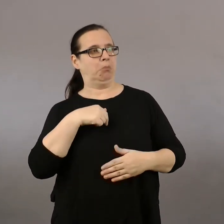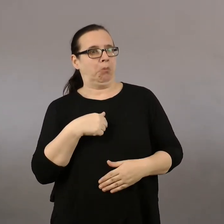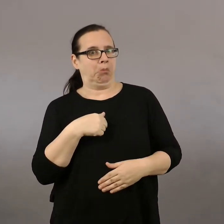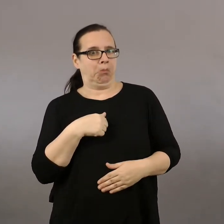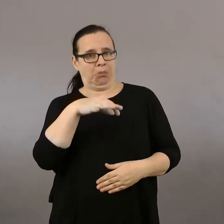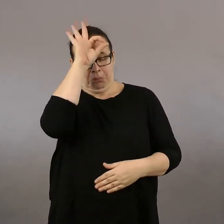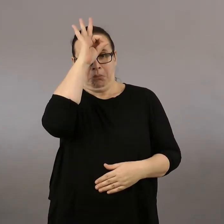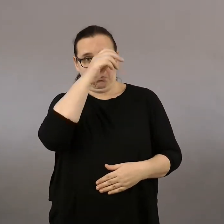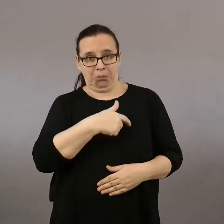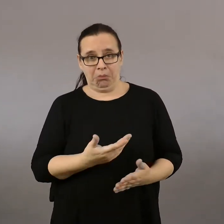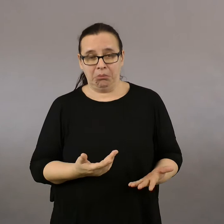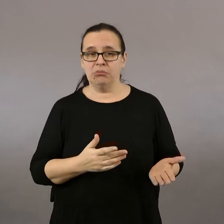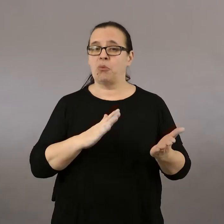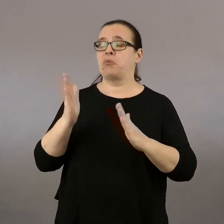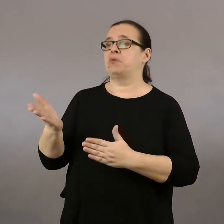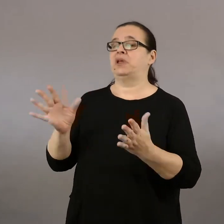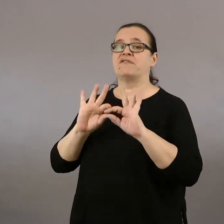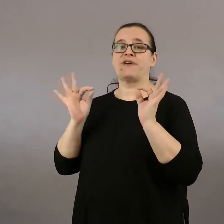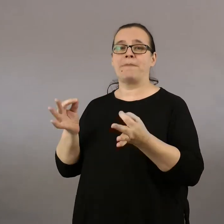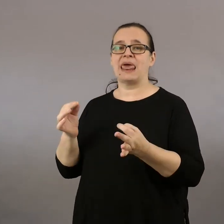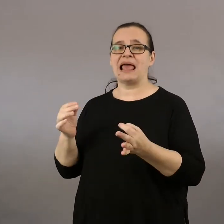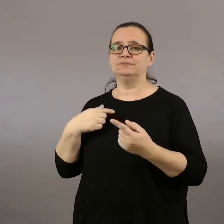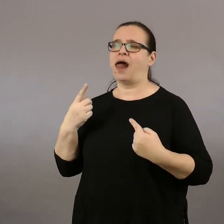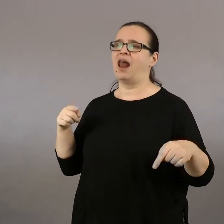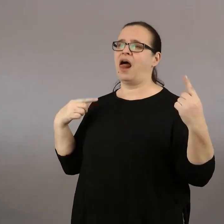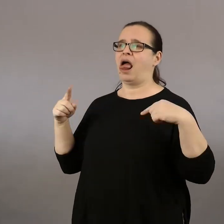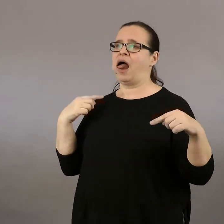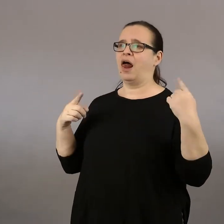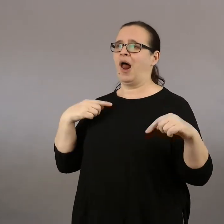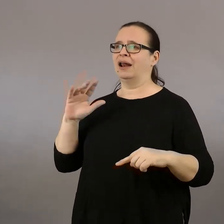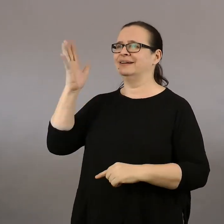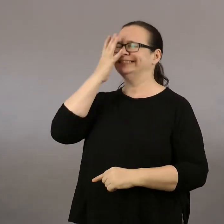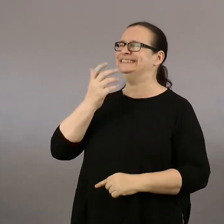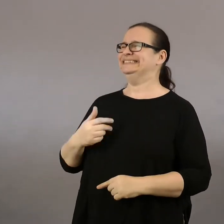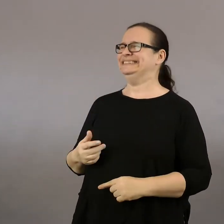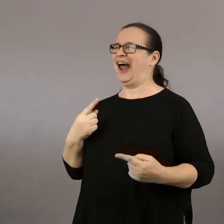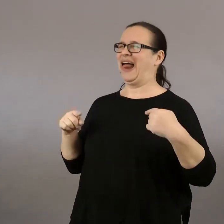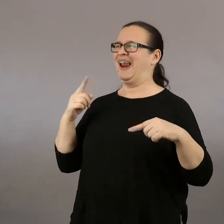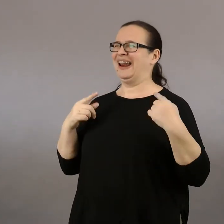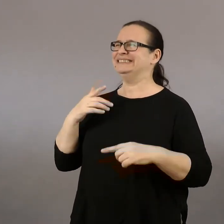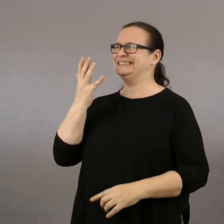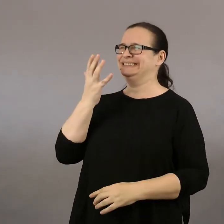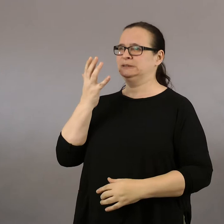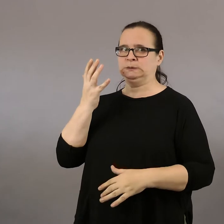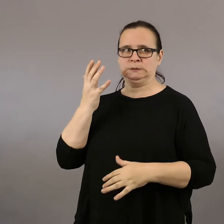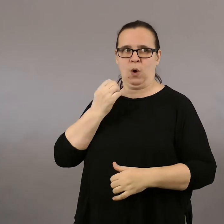Aber eigentlich weiß ich nichts Auch in der Familie oder ander Situationen Verstecke ich echte Gefühle oft hinter einer Maske